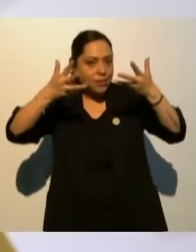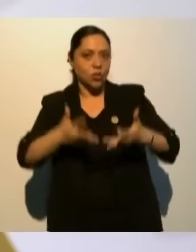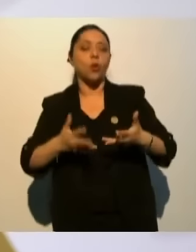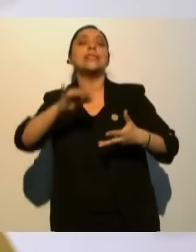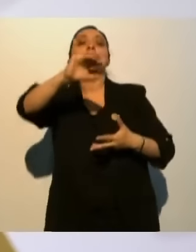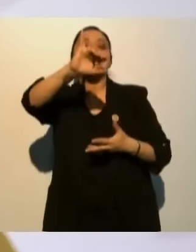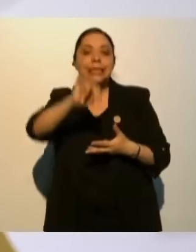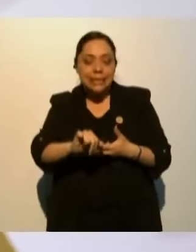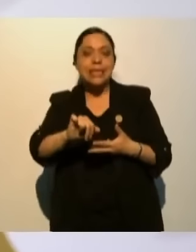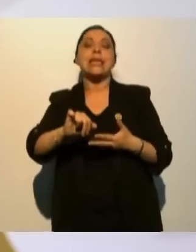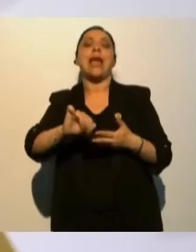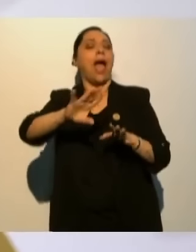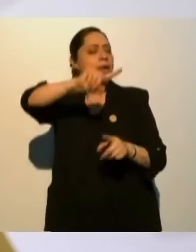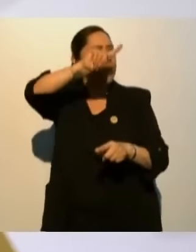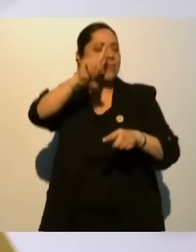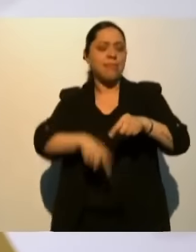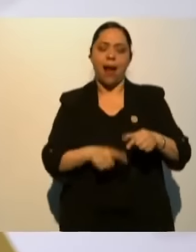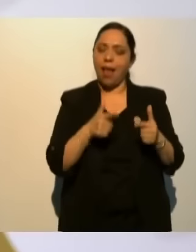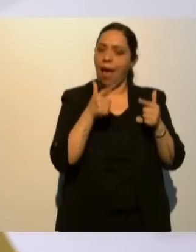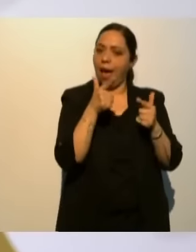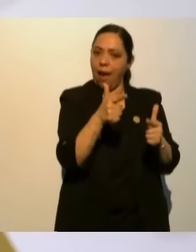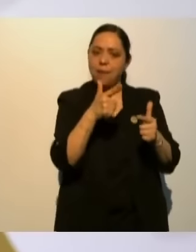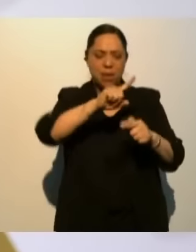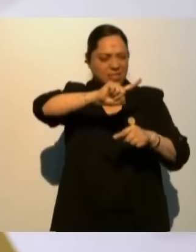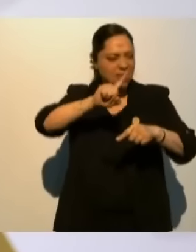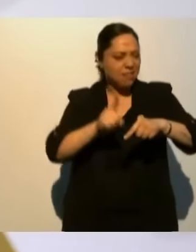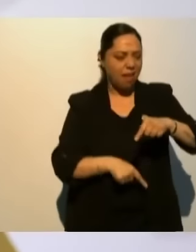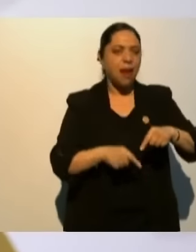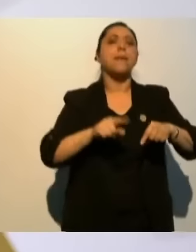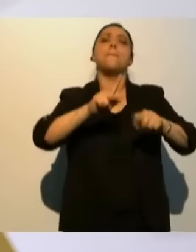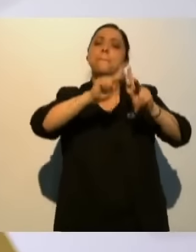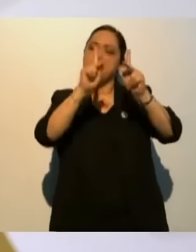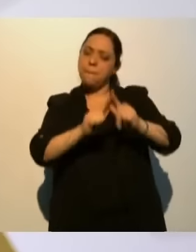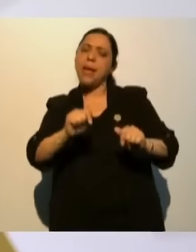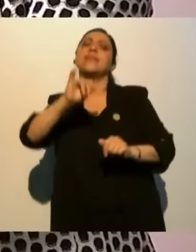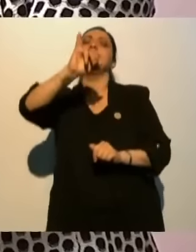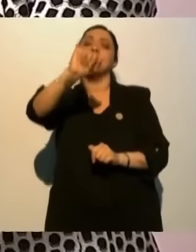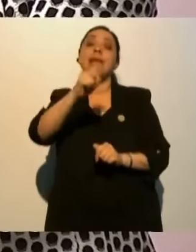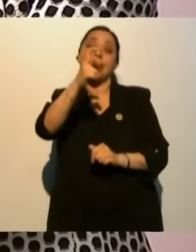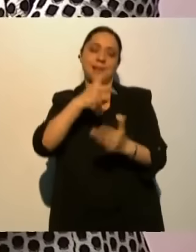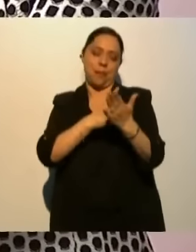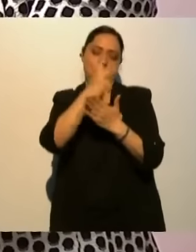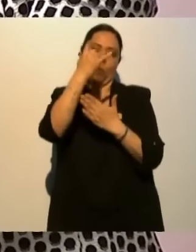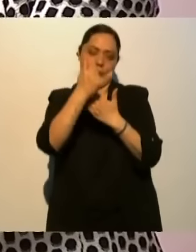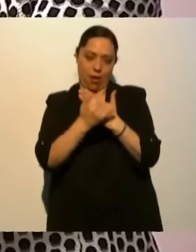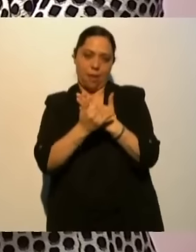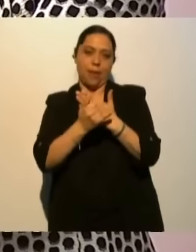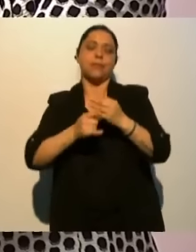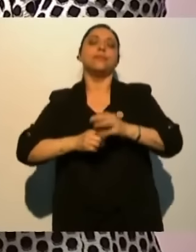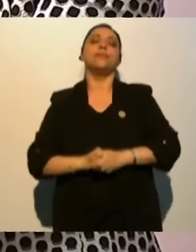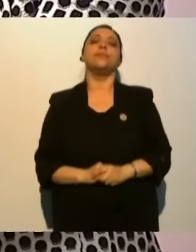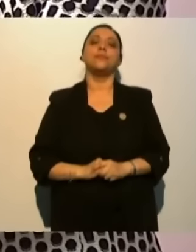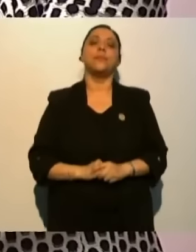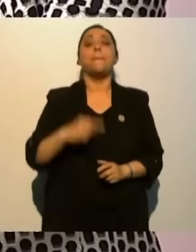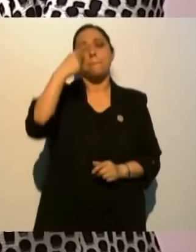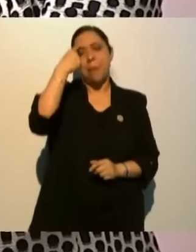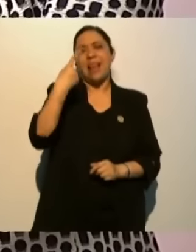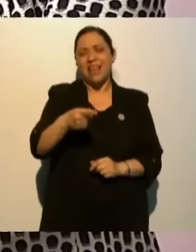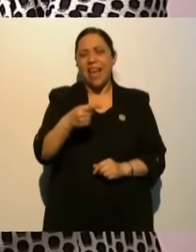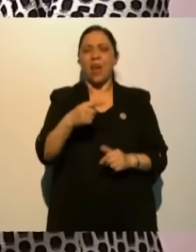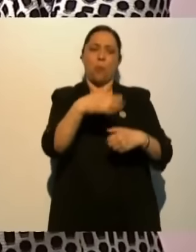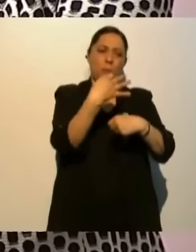paz para concientizar a la población sobre el riesgo de tener armas de fuego en sus hogares